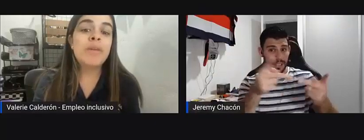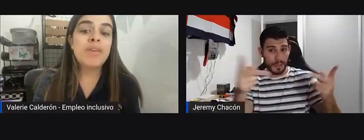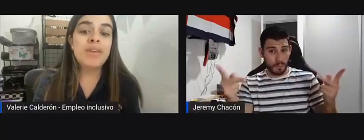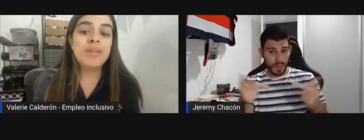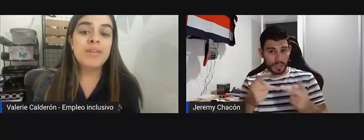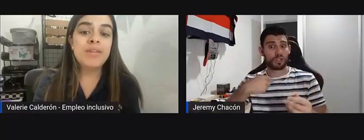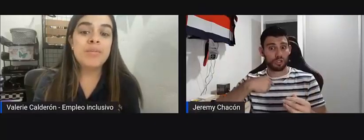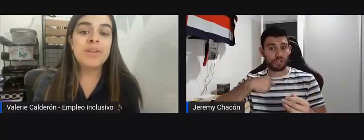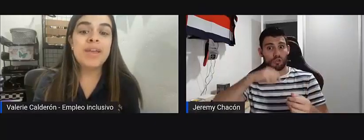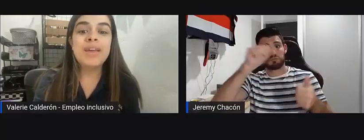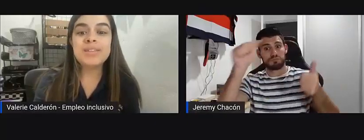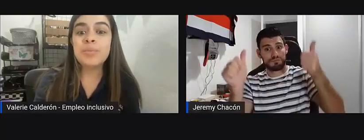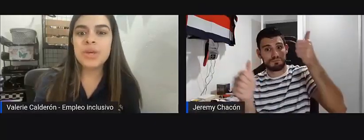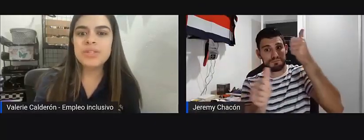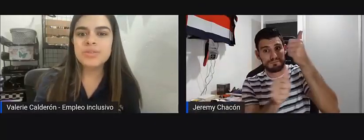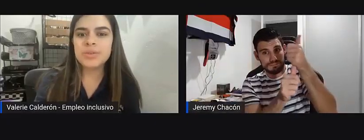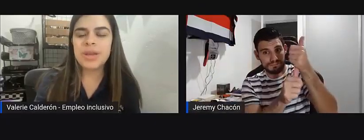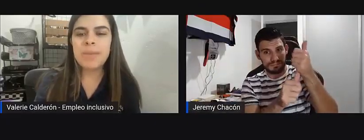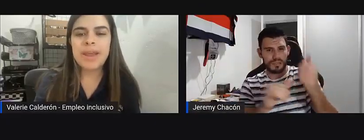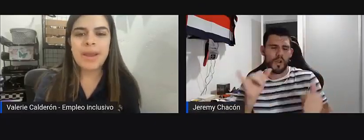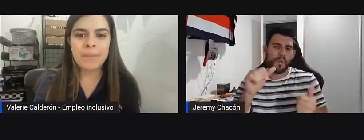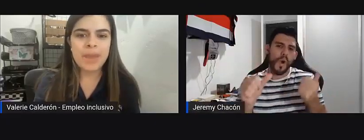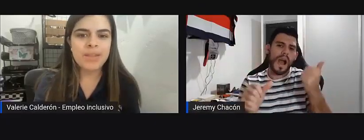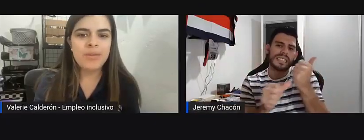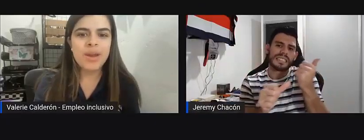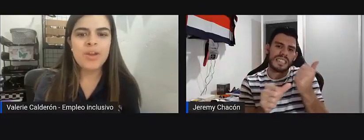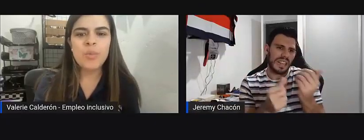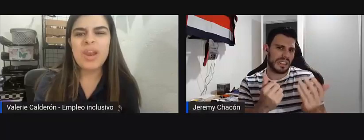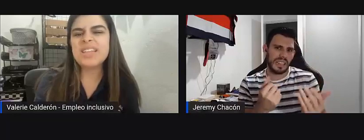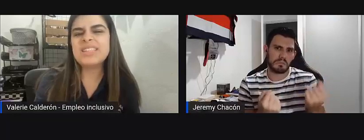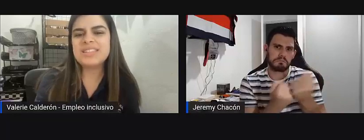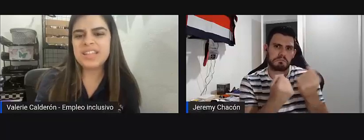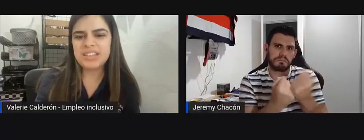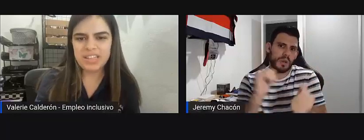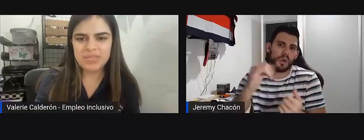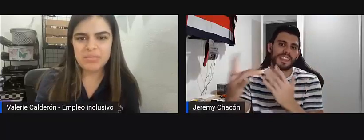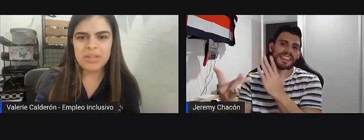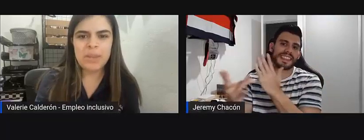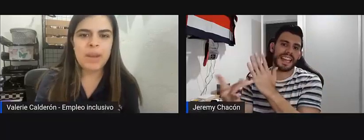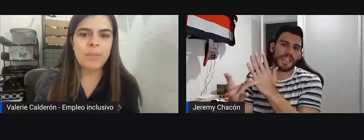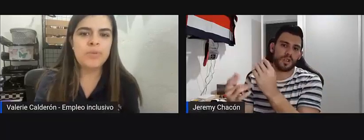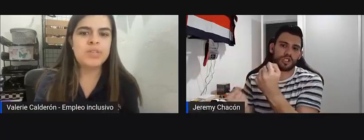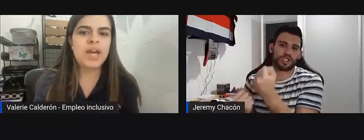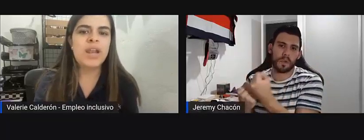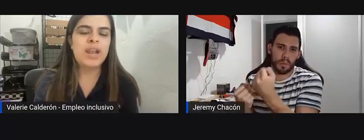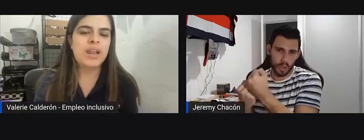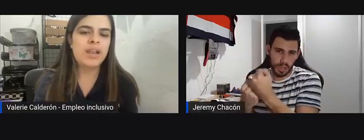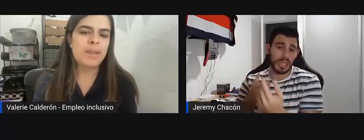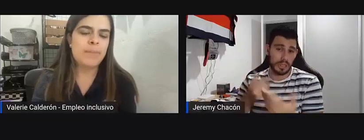pedí Verdad ese puesto verdad para cambiar de lugar como el asistente verdad Para apoyar a